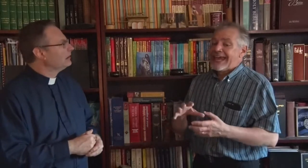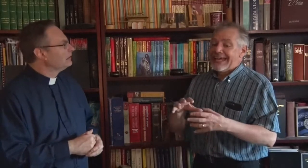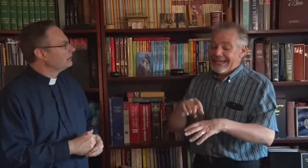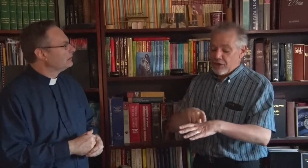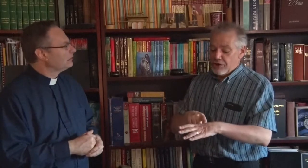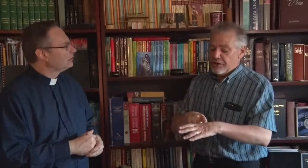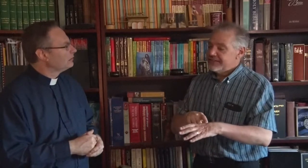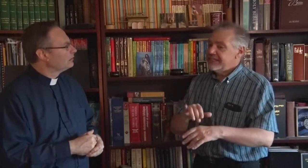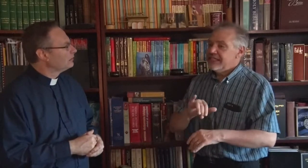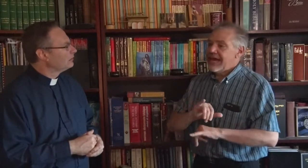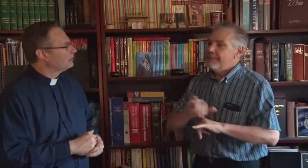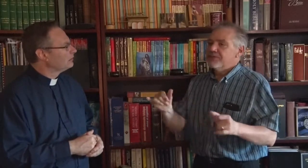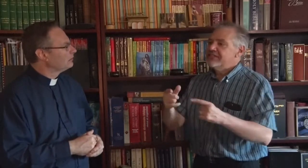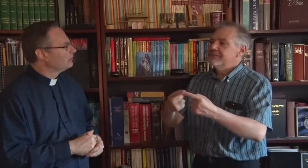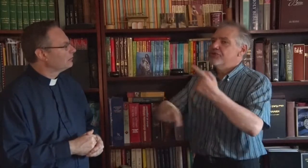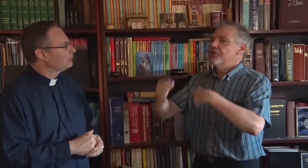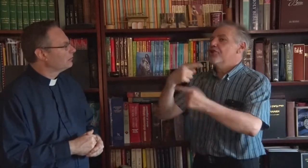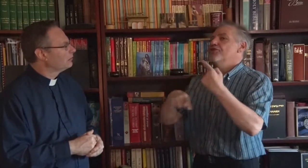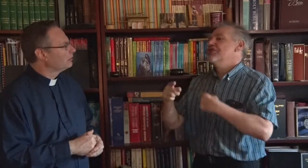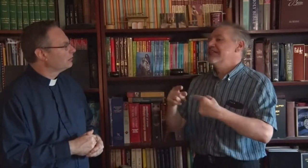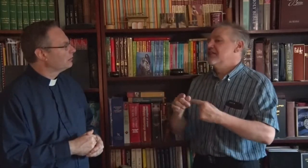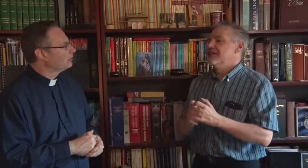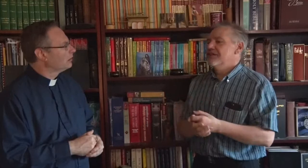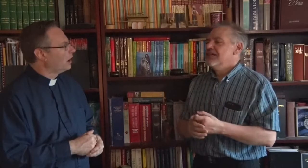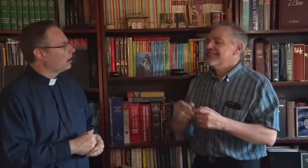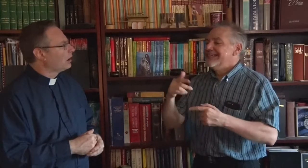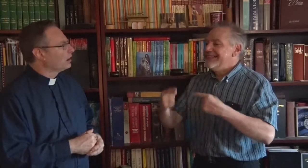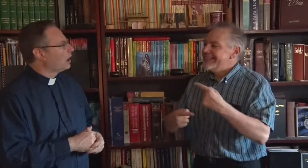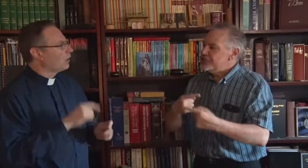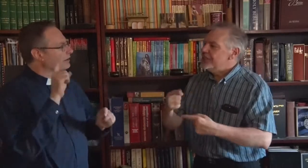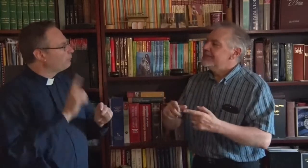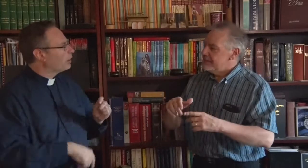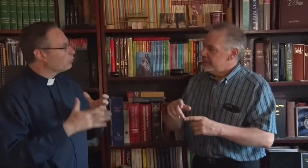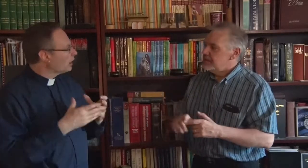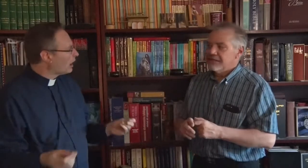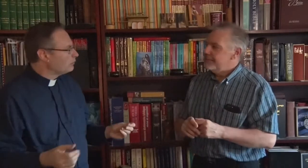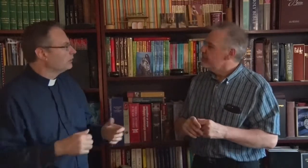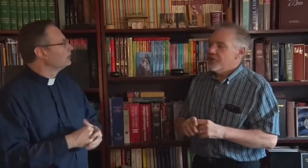il est impossible de revenir… Donc c’est incurable? Non.